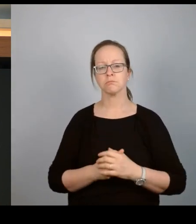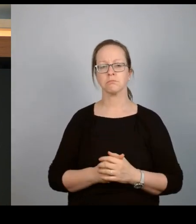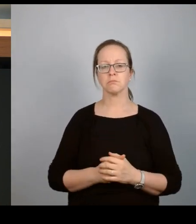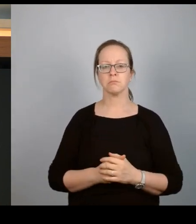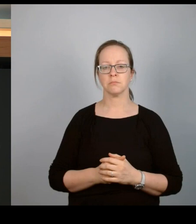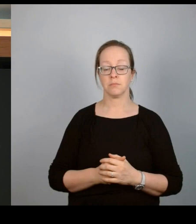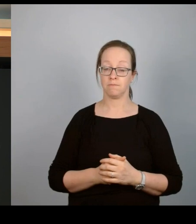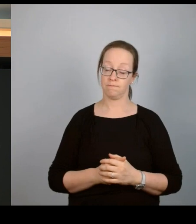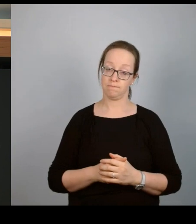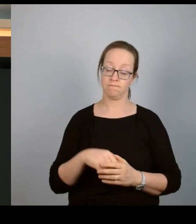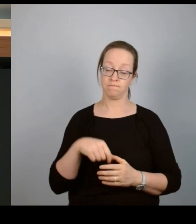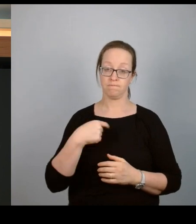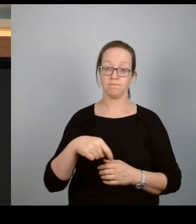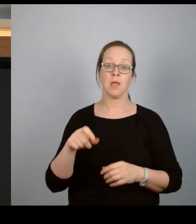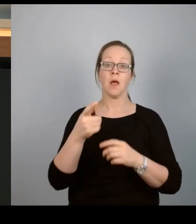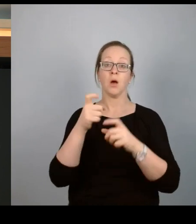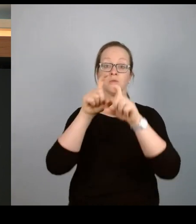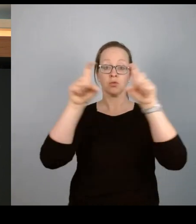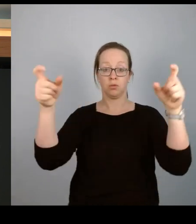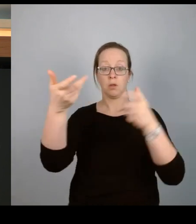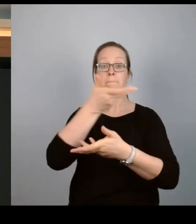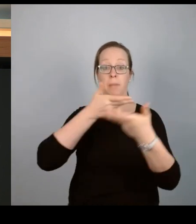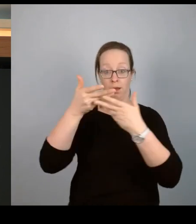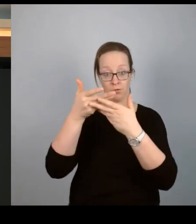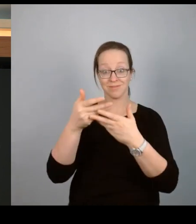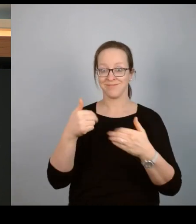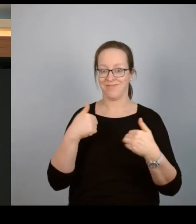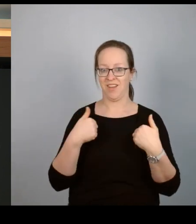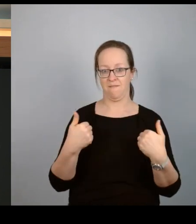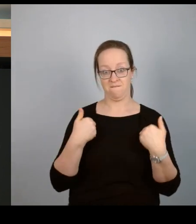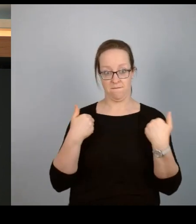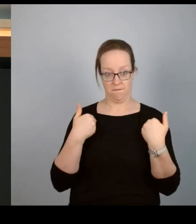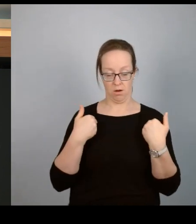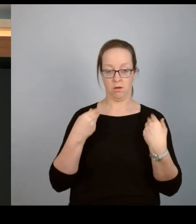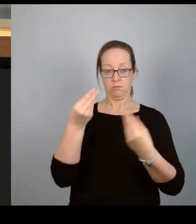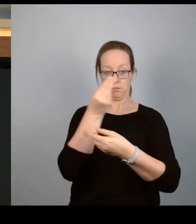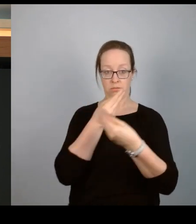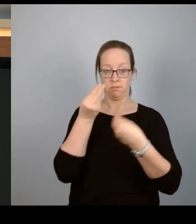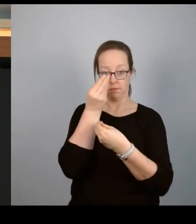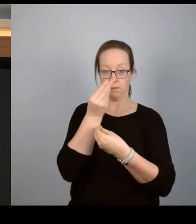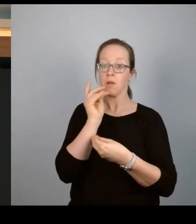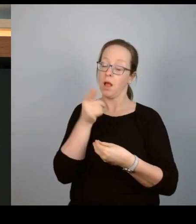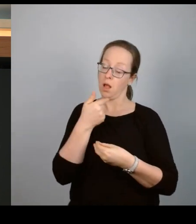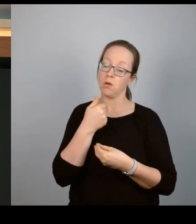bitte wieder etwas schneller das Parlament erreichen und dann natürlich auch hier beraten werden können.